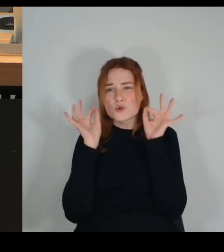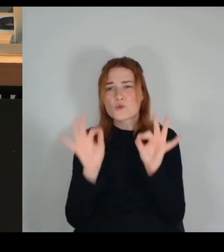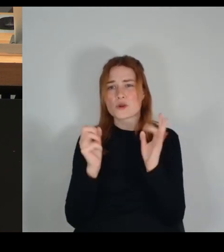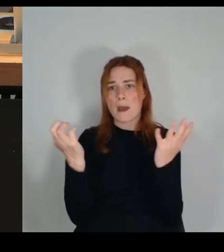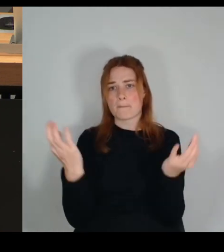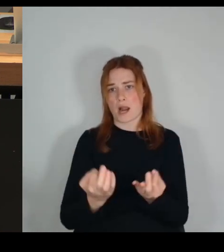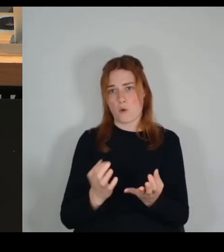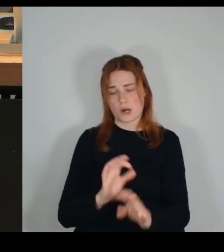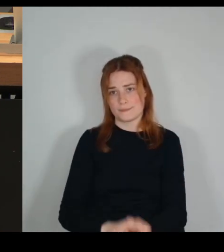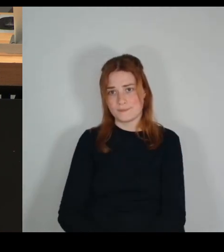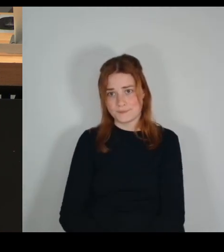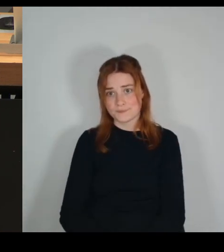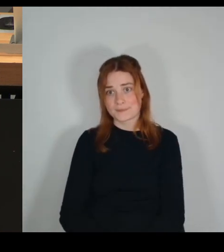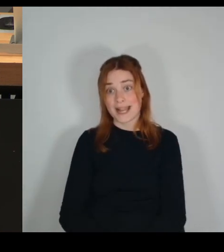haben wir also die.